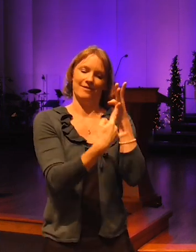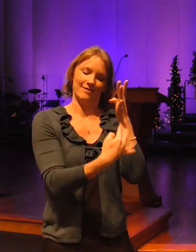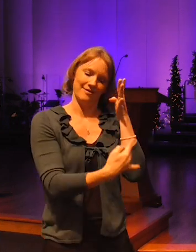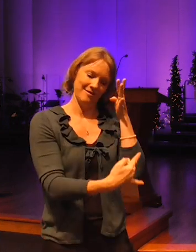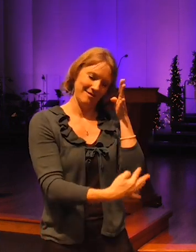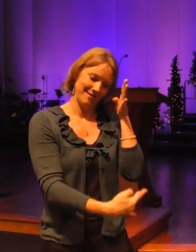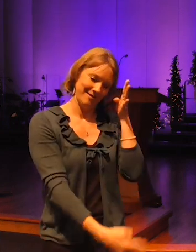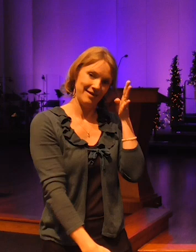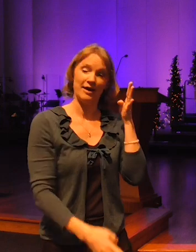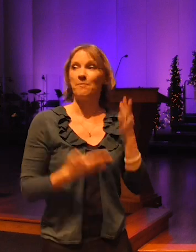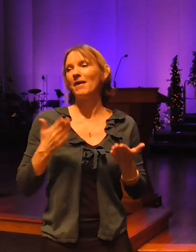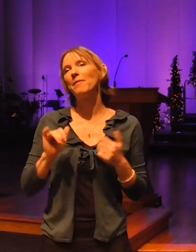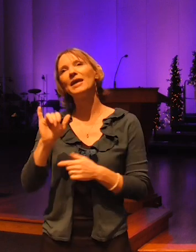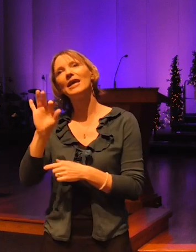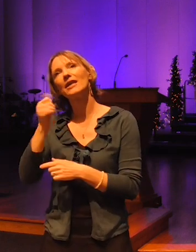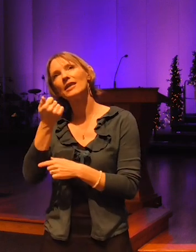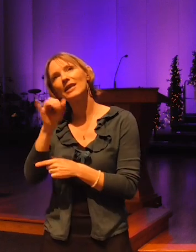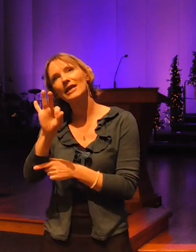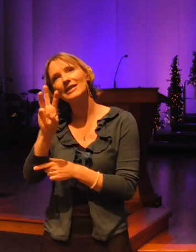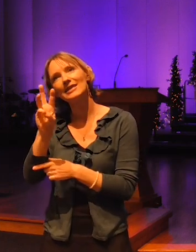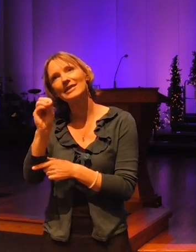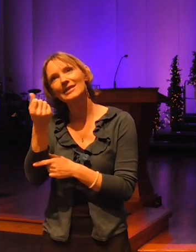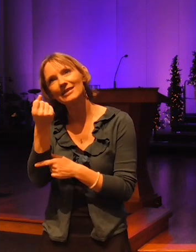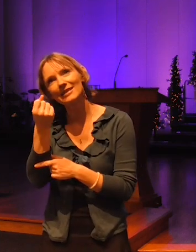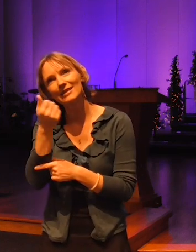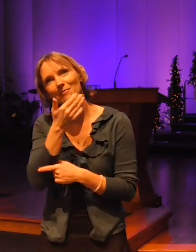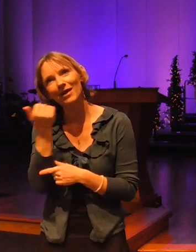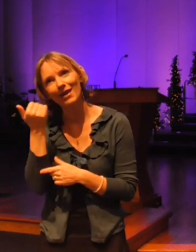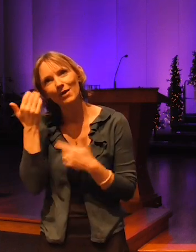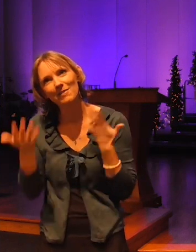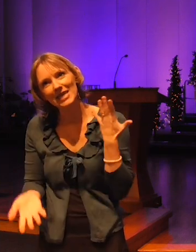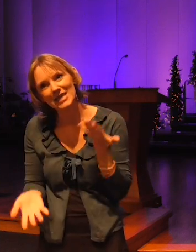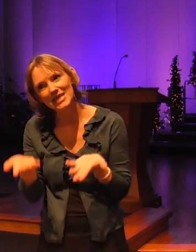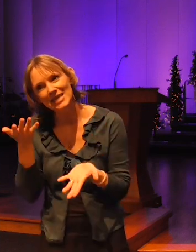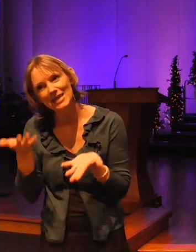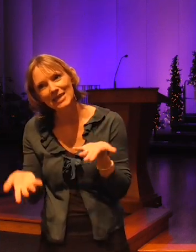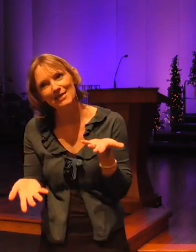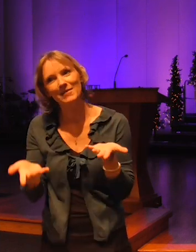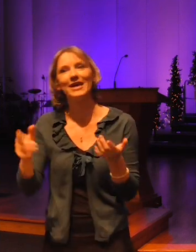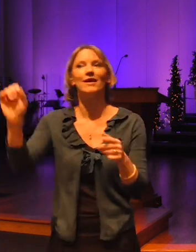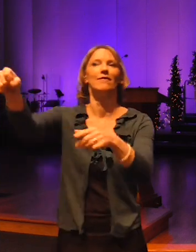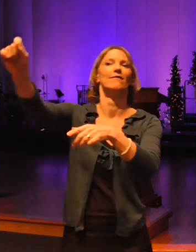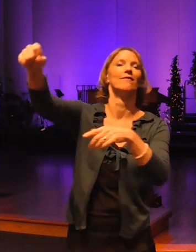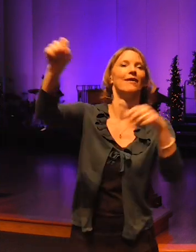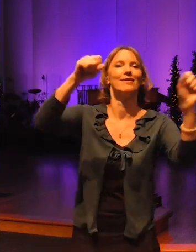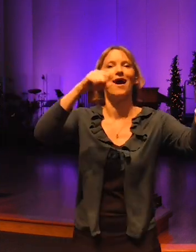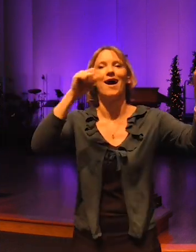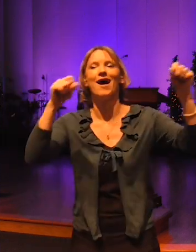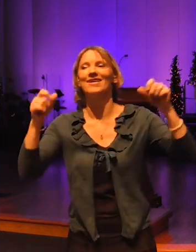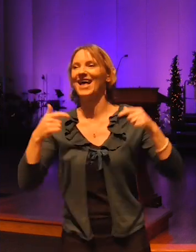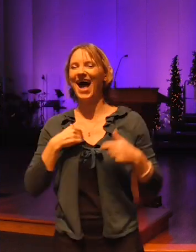mejores, mira, me gusta que podamos ser divertidos, sabes que podemos serlo. De mente abierta en